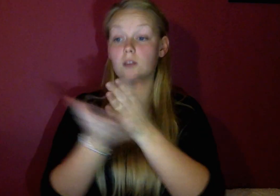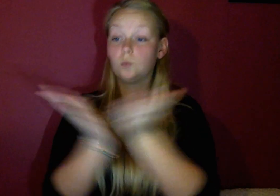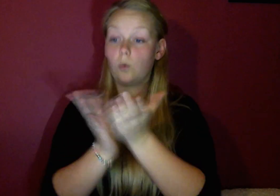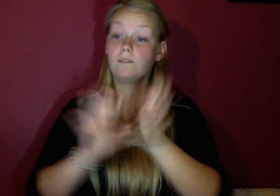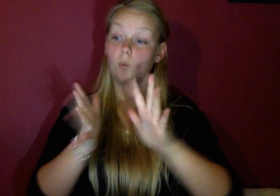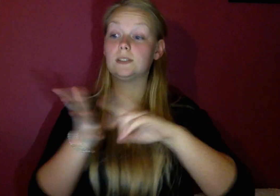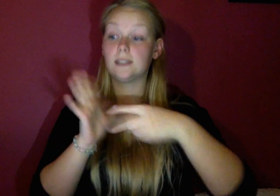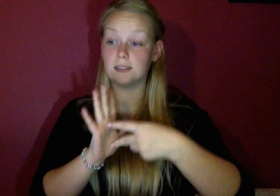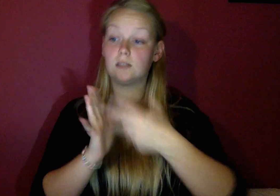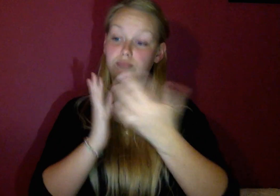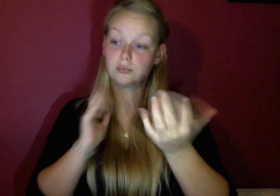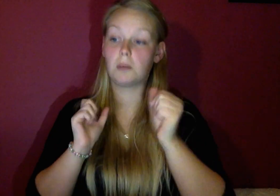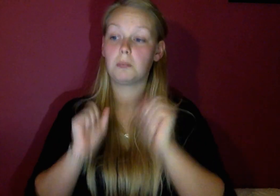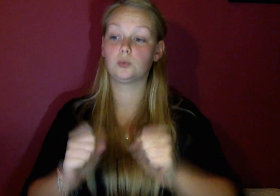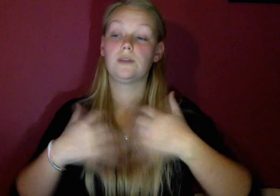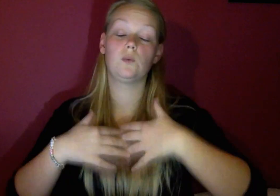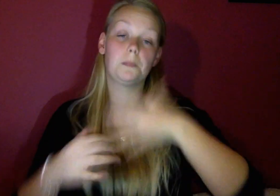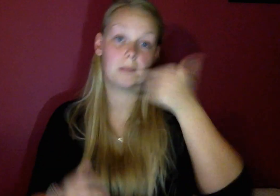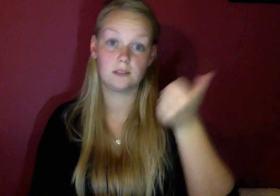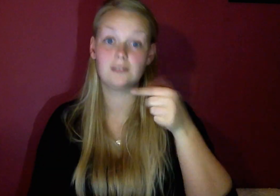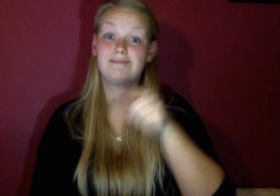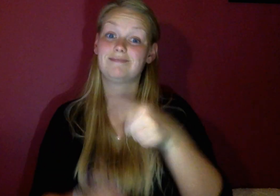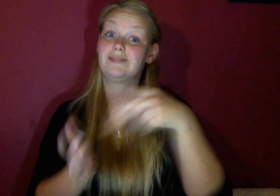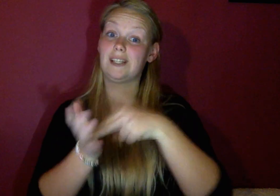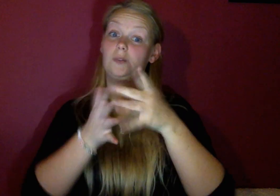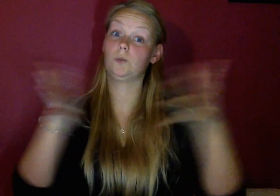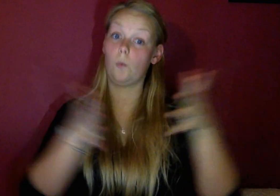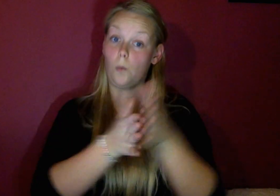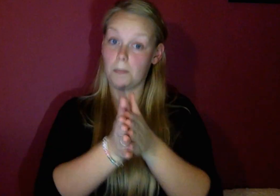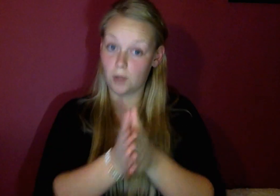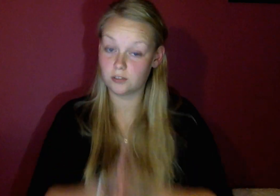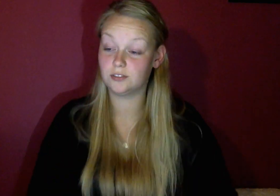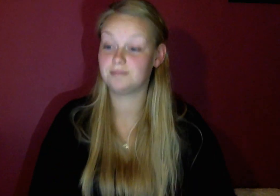skola, vård, tekniker osv. måste fungera bättre, vilket ställer stora utmaningar."